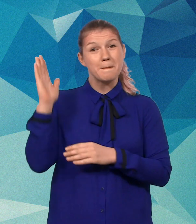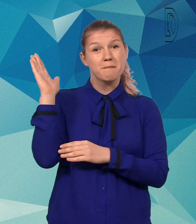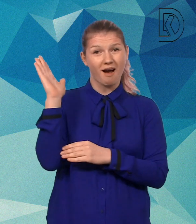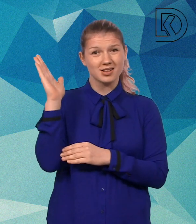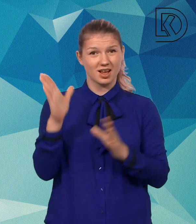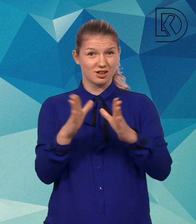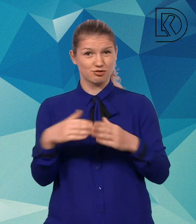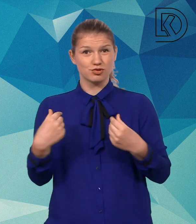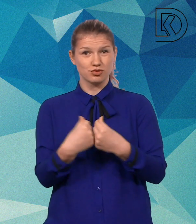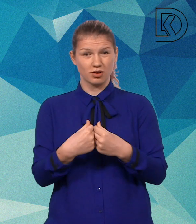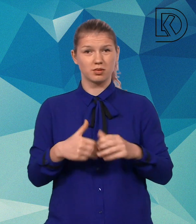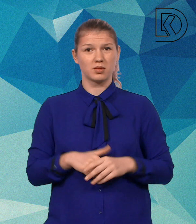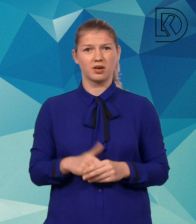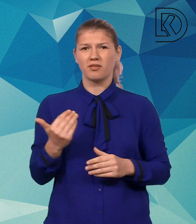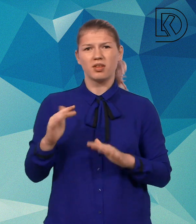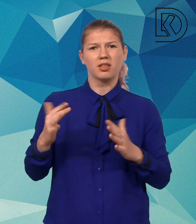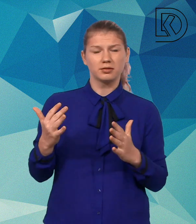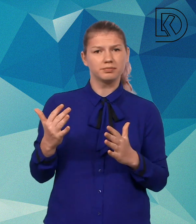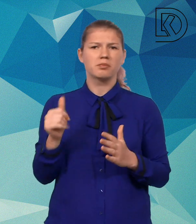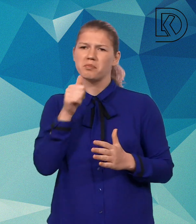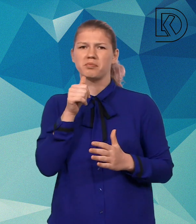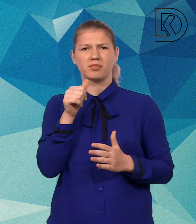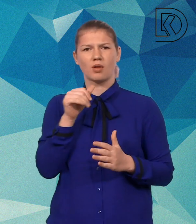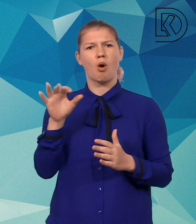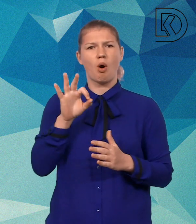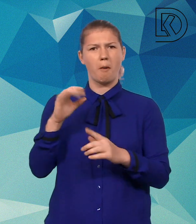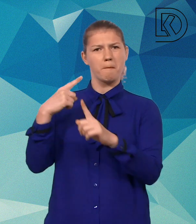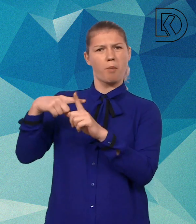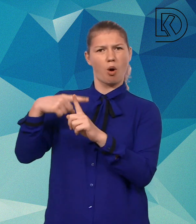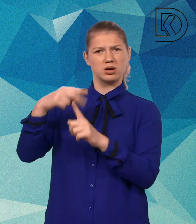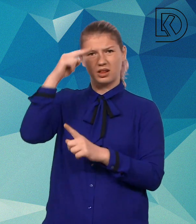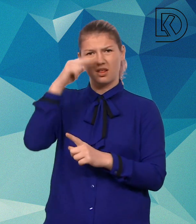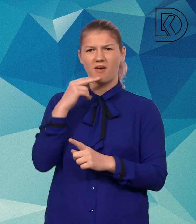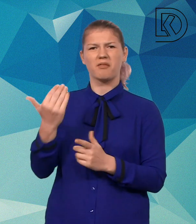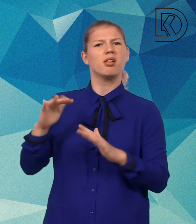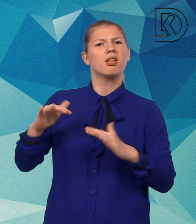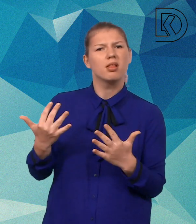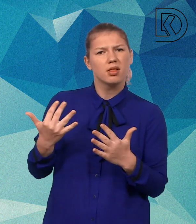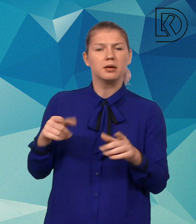Vyks paskaitos šeimoms. Kokios? Apie tai, kas yra pozityvi tėvystė?